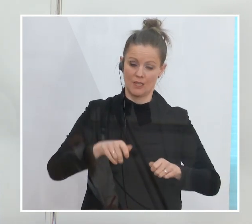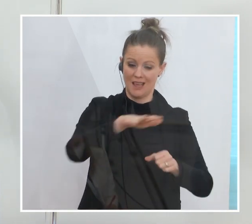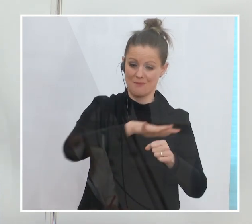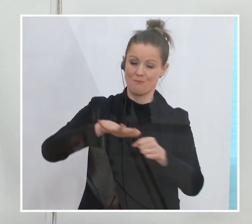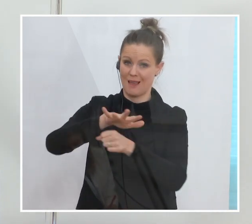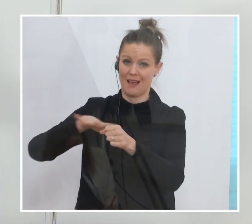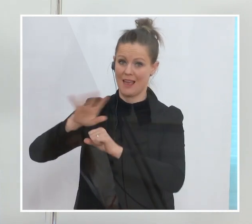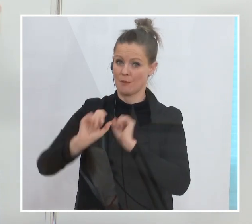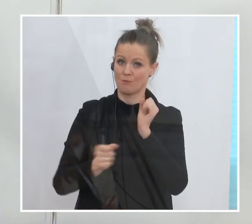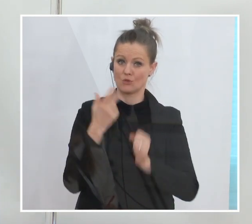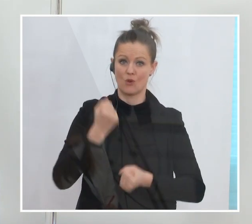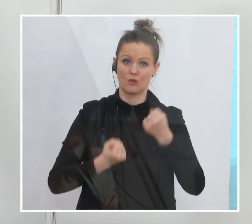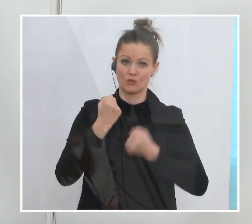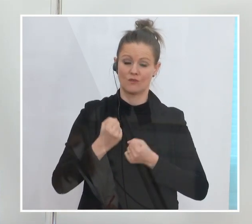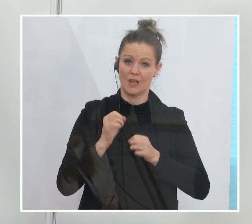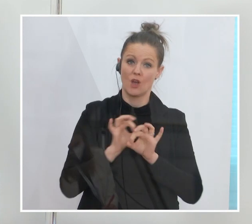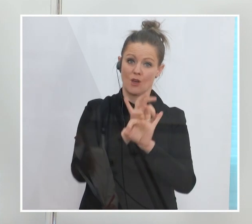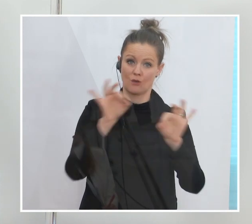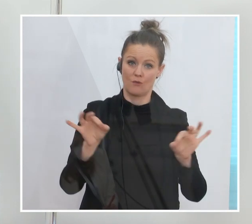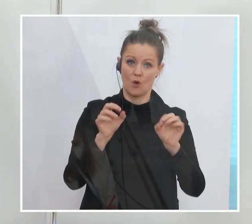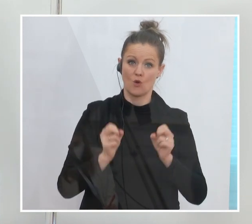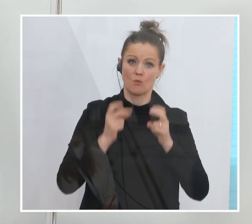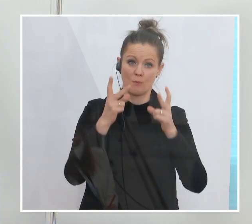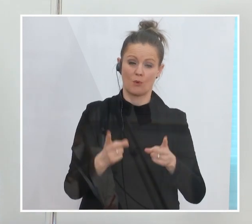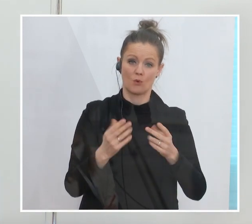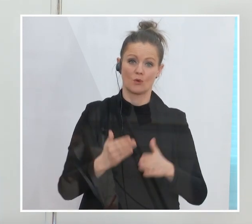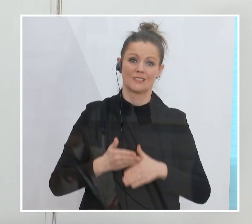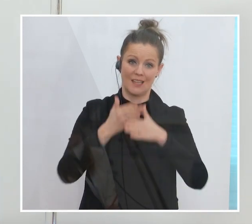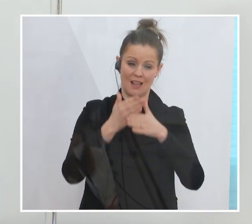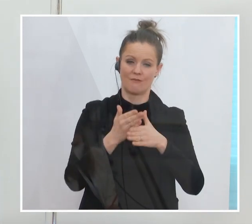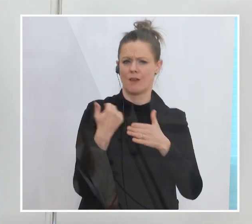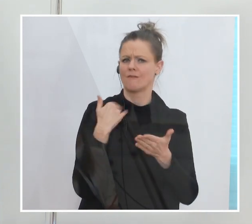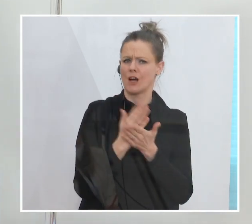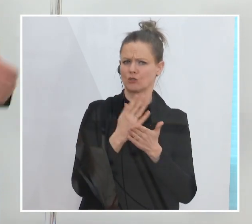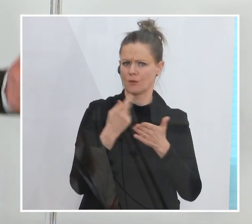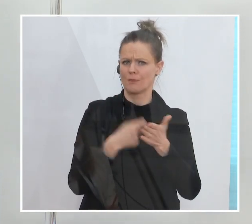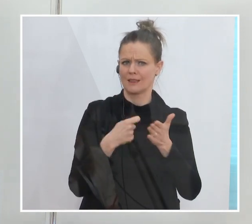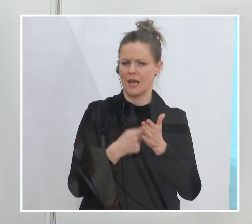schwierig ist, weitere Überbrückungshilfen in der genannten Höhe zu leisten. Sie kennen das Konzept: